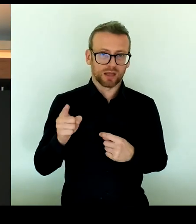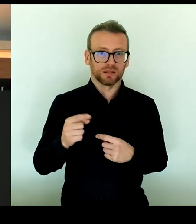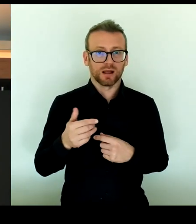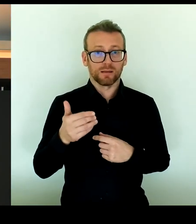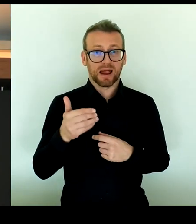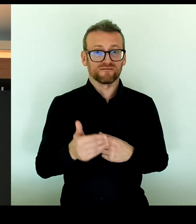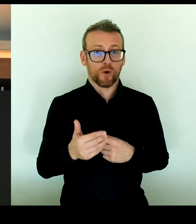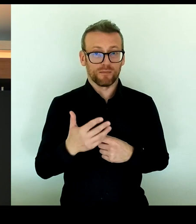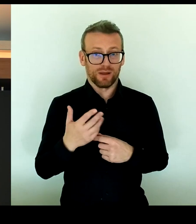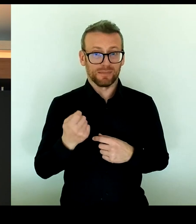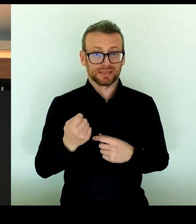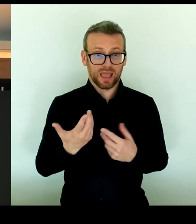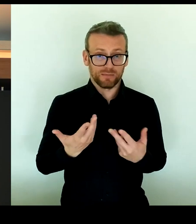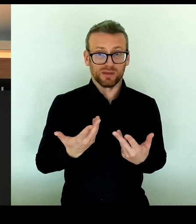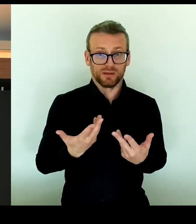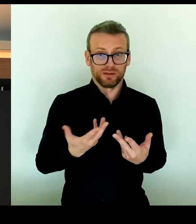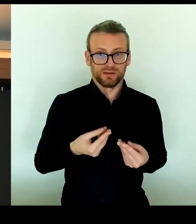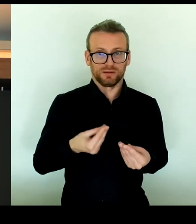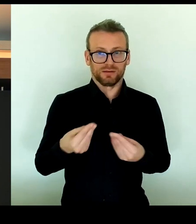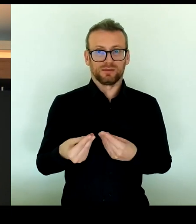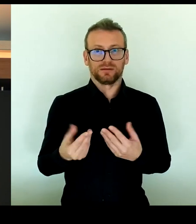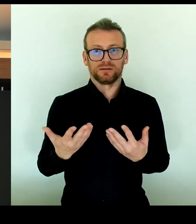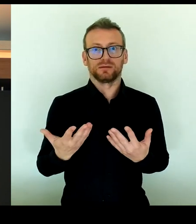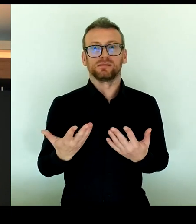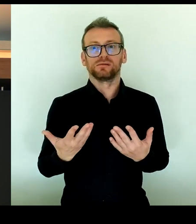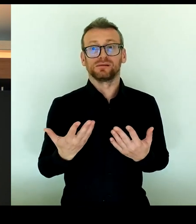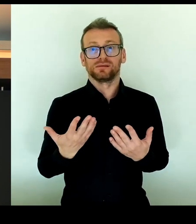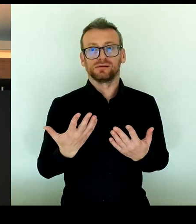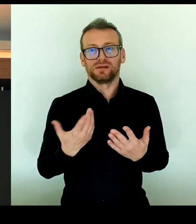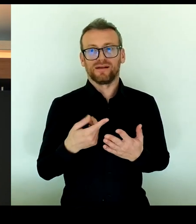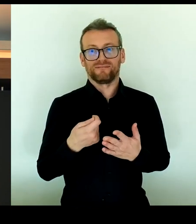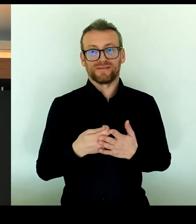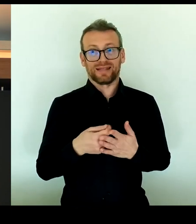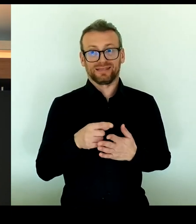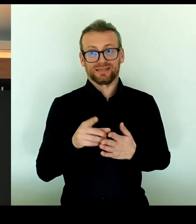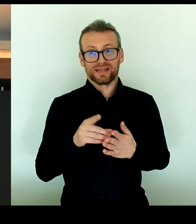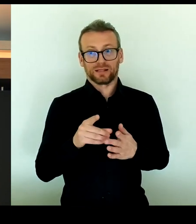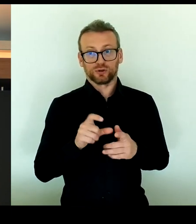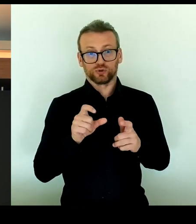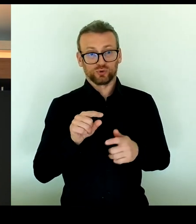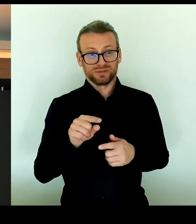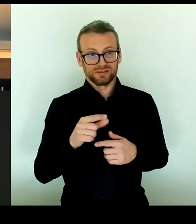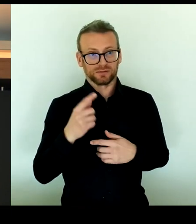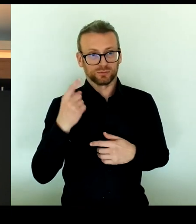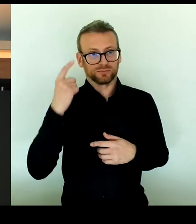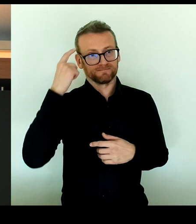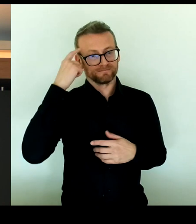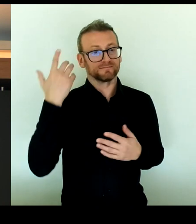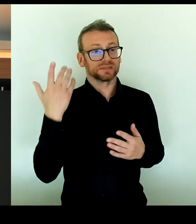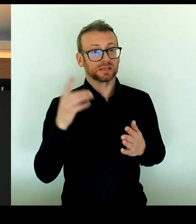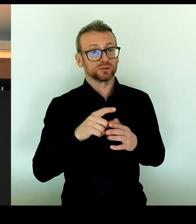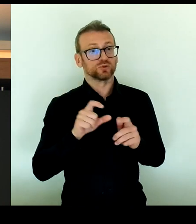zu. Der hat nämlich noch einige andere Punkte zu bieten, wobei ich hier aber gar nicht alles ansprechen kann.